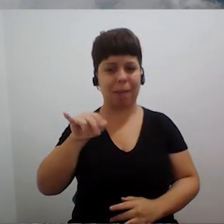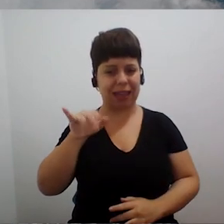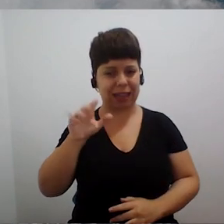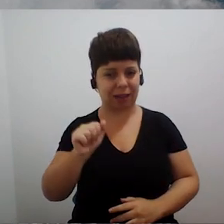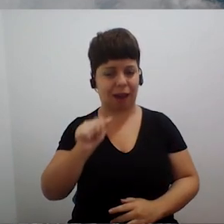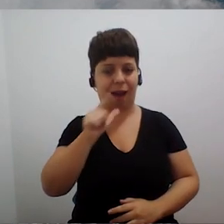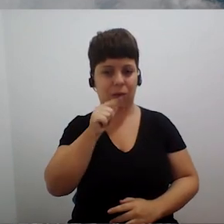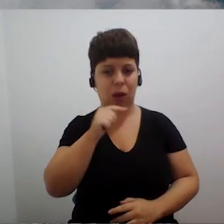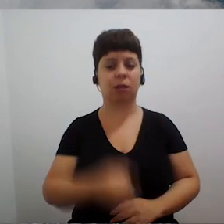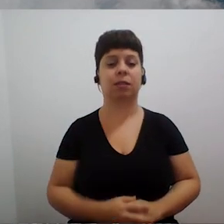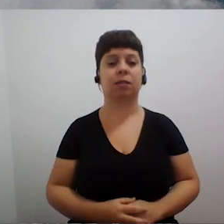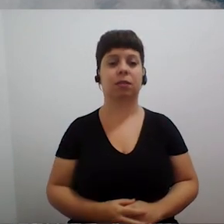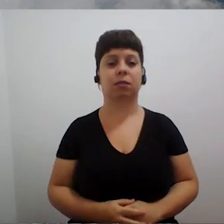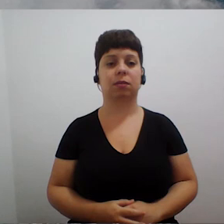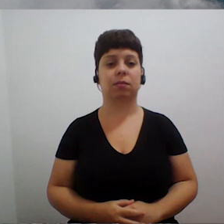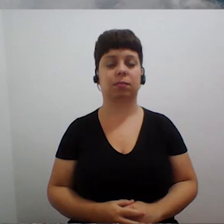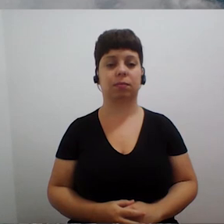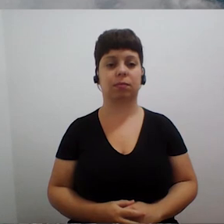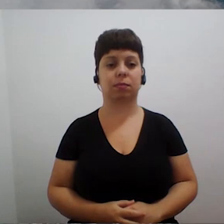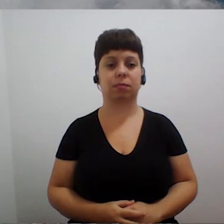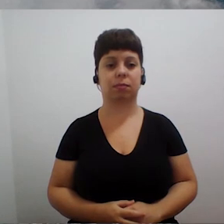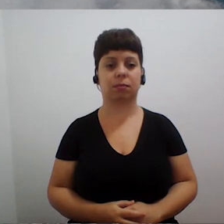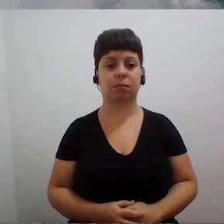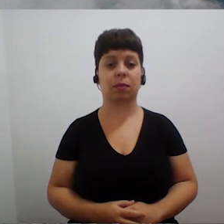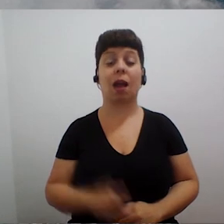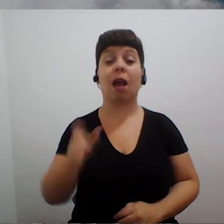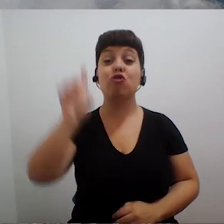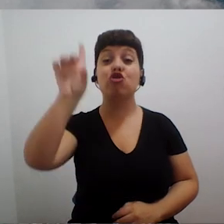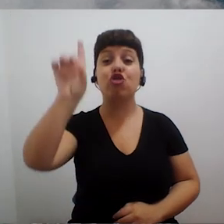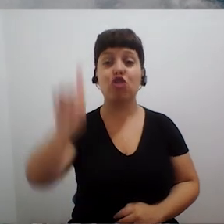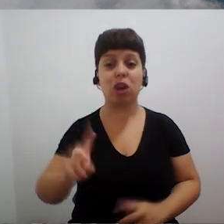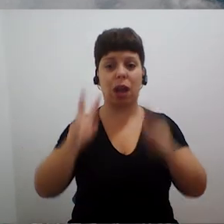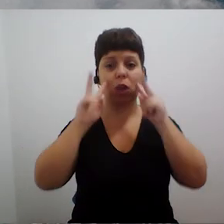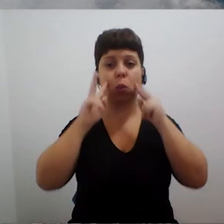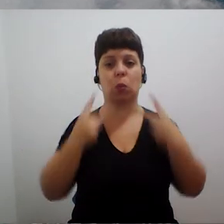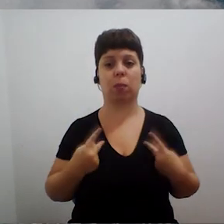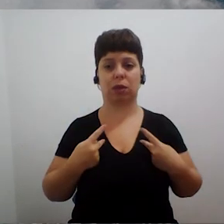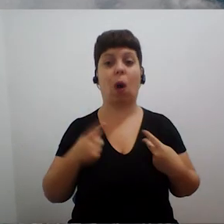como direito humano. E mais do que direito humano, claro, direito humano no sentido de que todo ser humano